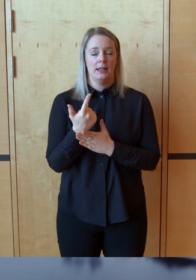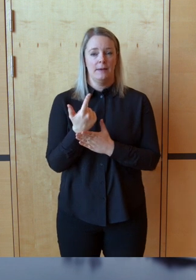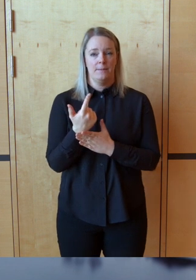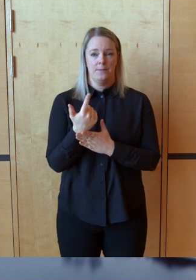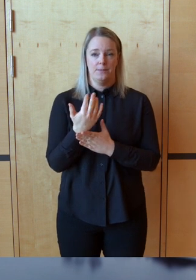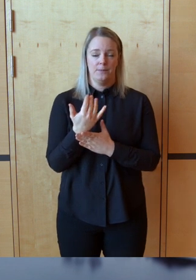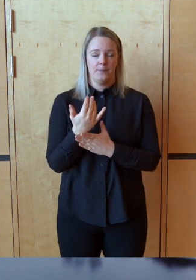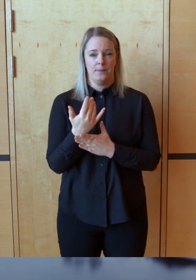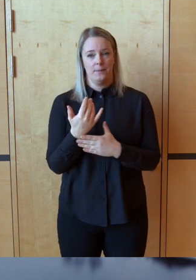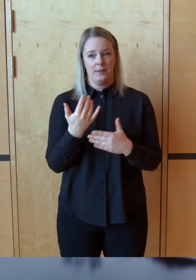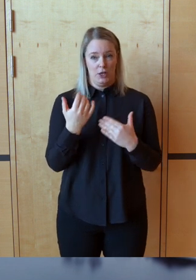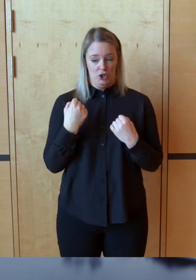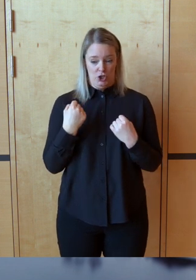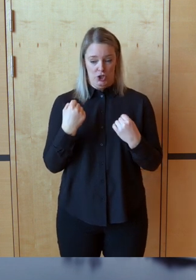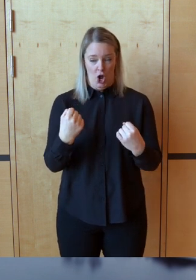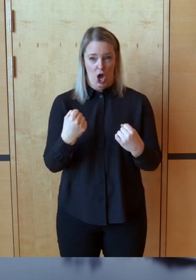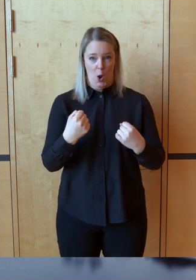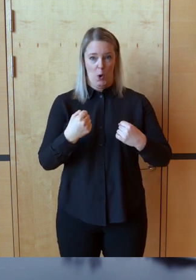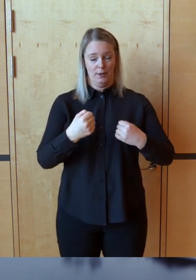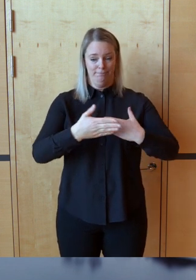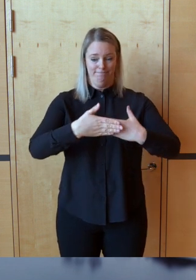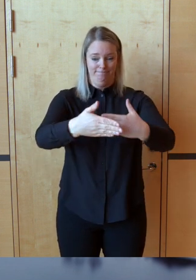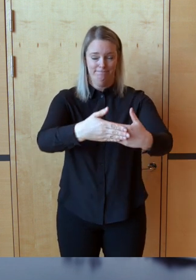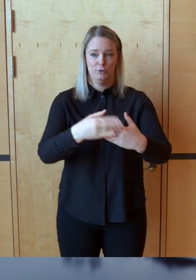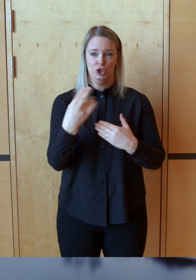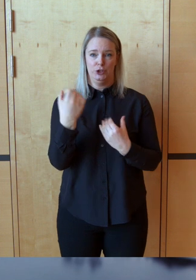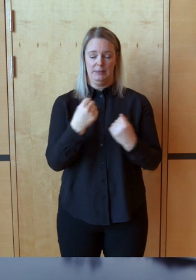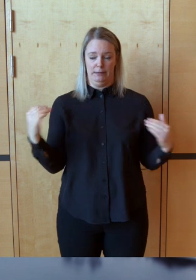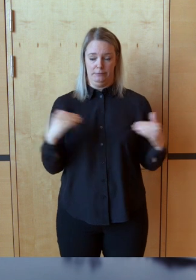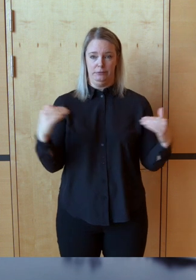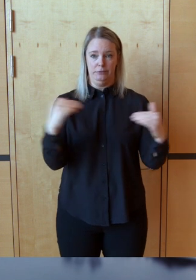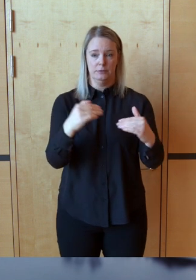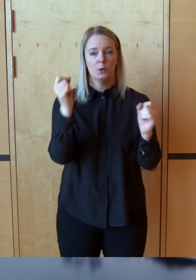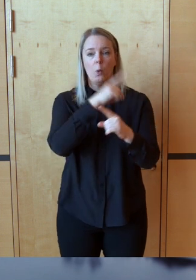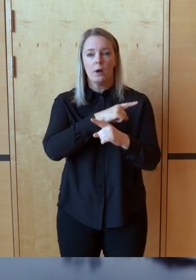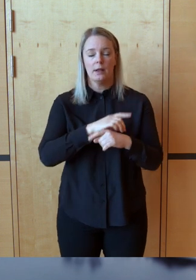Sätt man kan köra där och spärra av de här så att det kommer in nya bilar på vägen när man är ute på larm